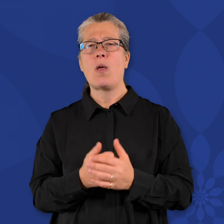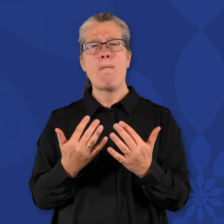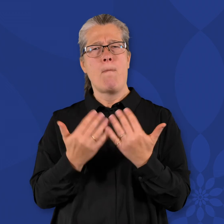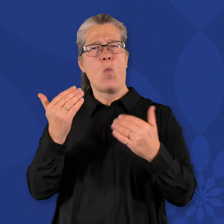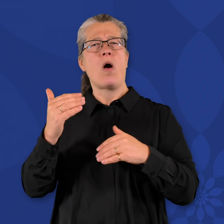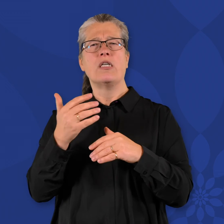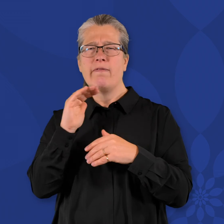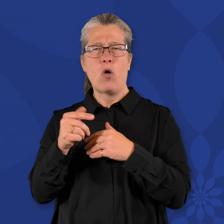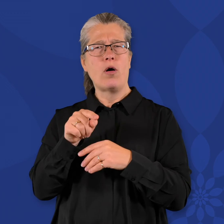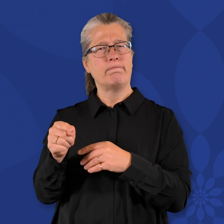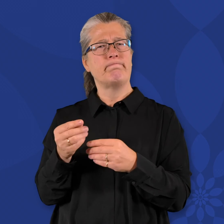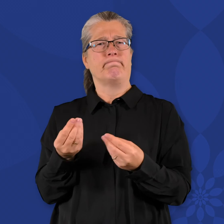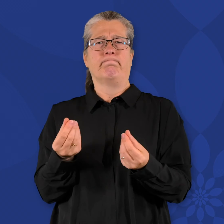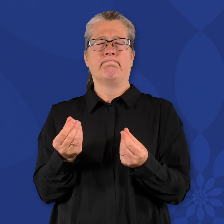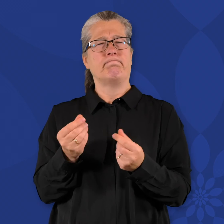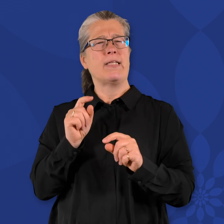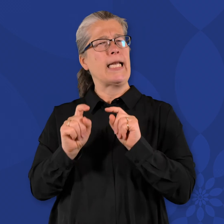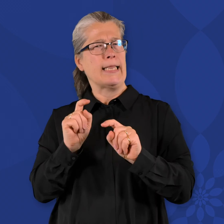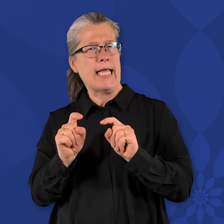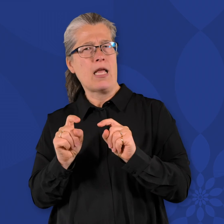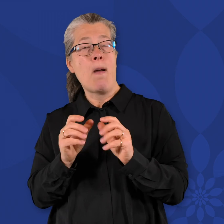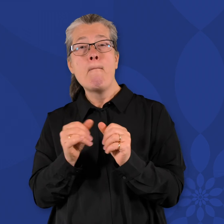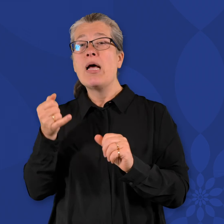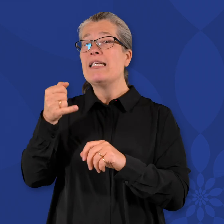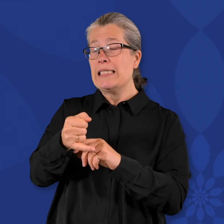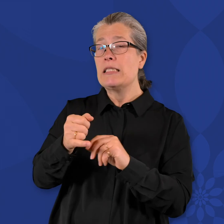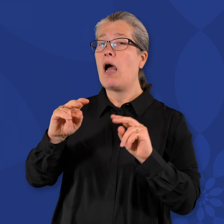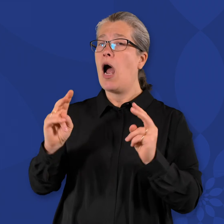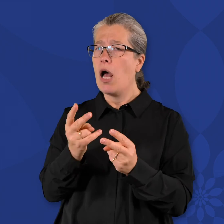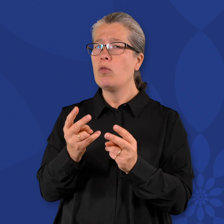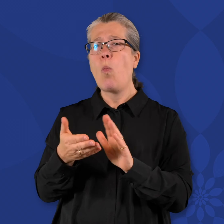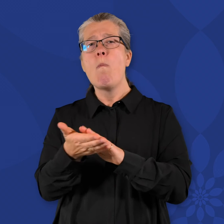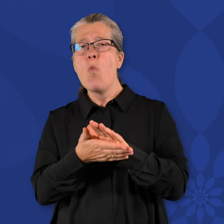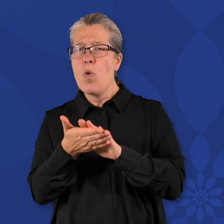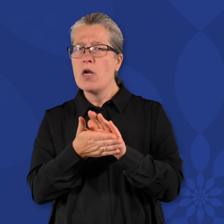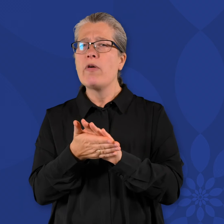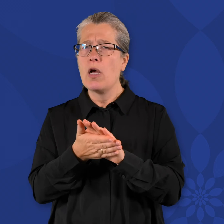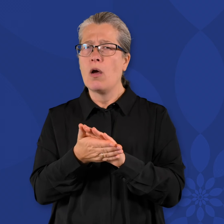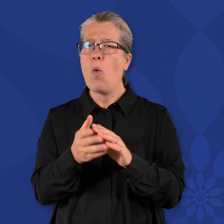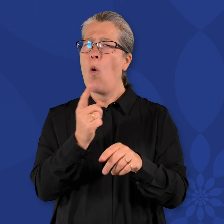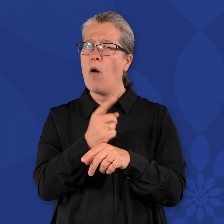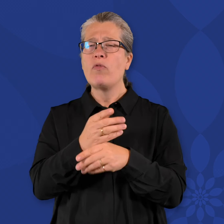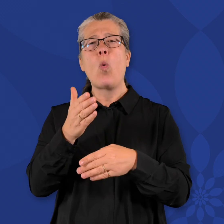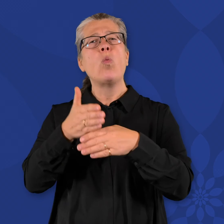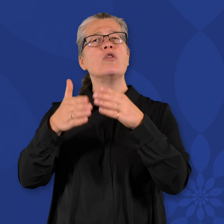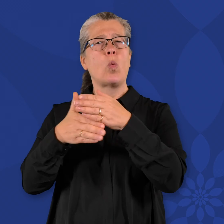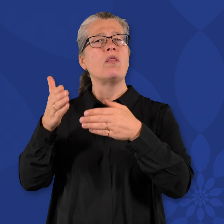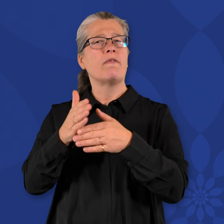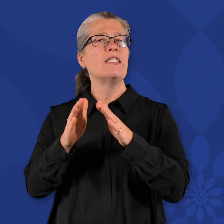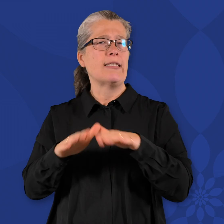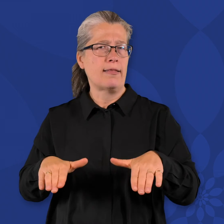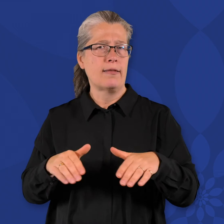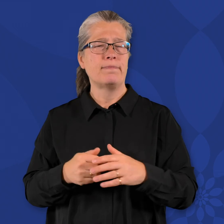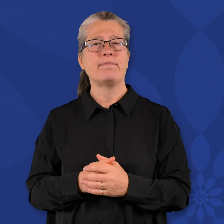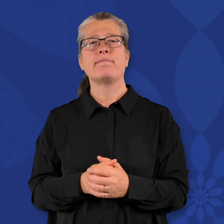Tonen i responsen var oftast kritisk, men motiveringarna var i huvudsak rätt konstruktiva.